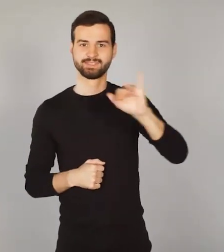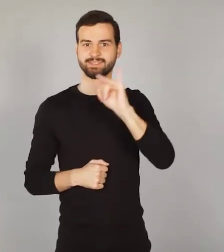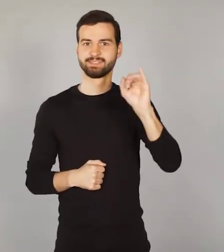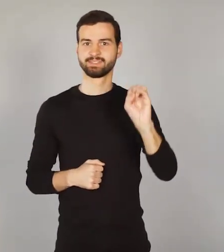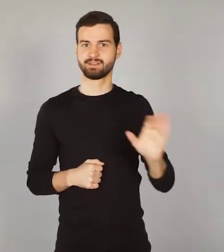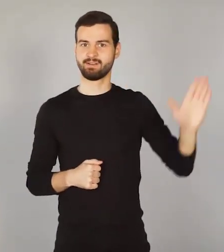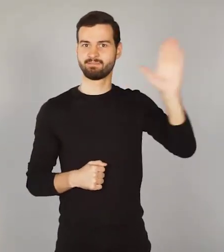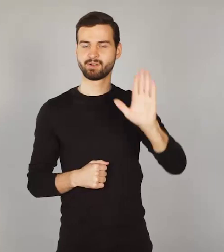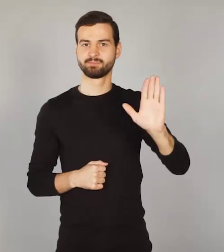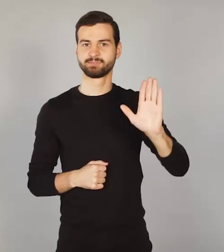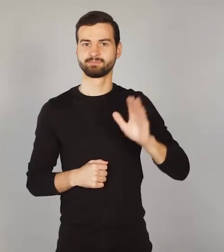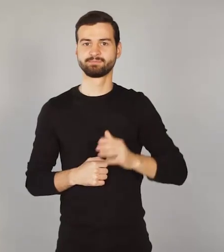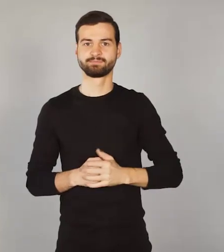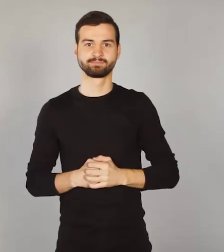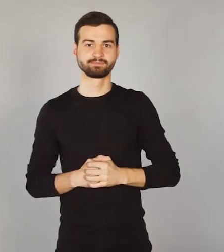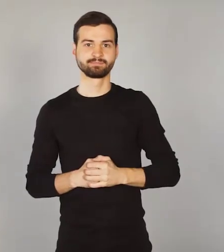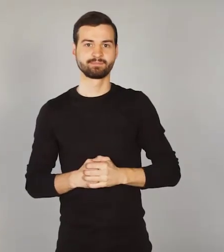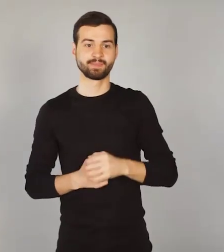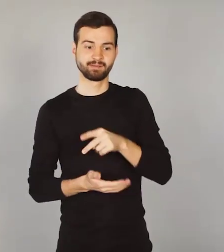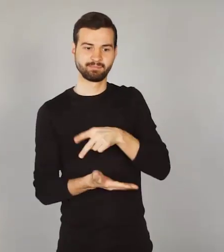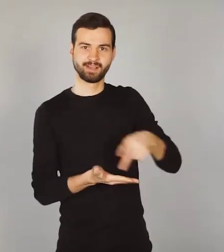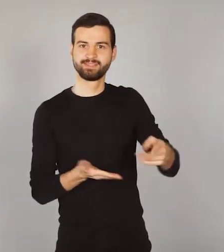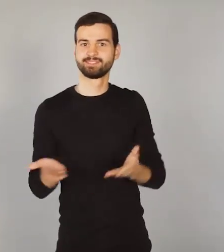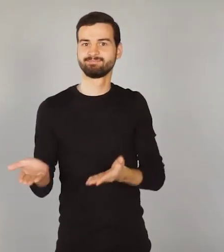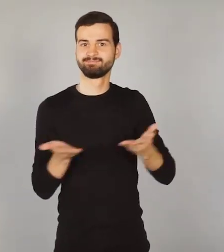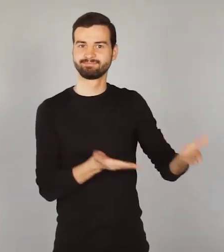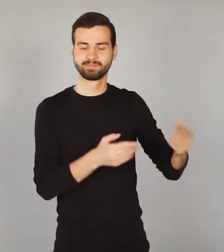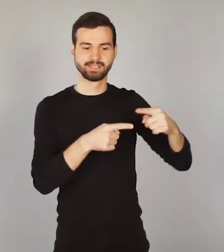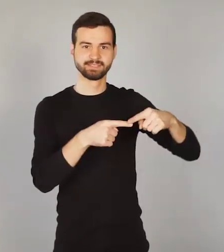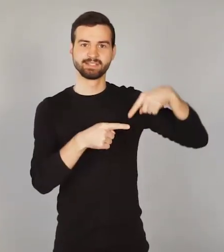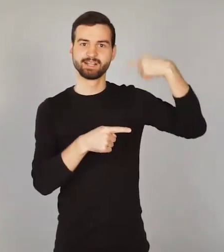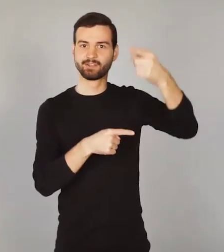так и в Европе. Пройдите, пожалуйста, к следующей